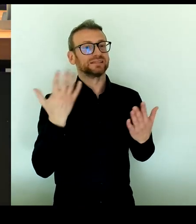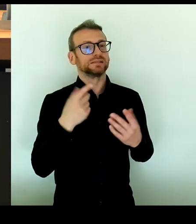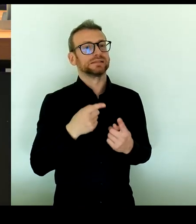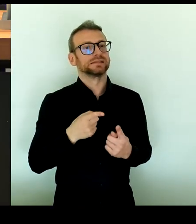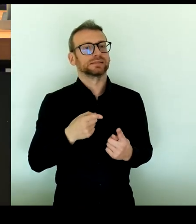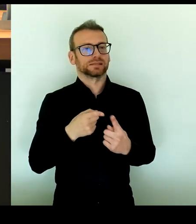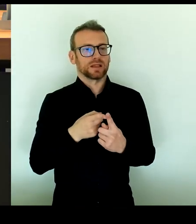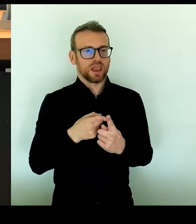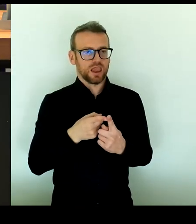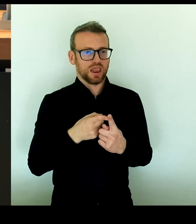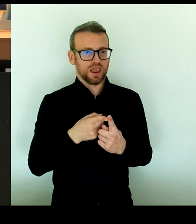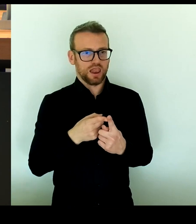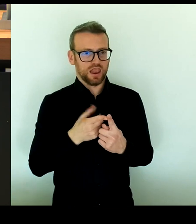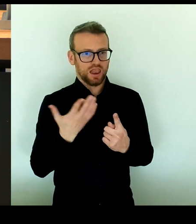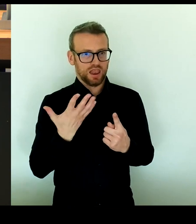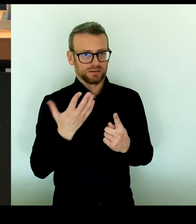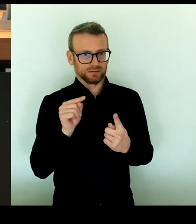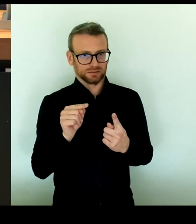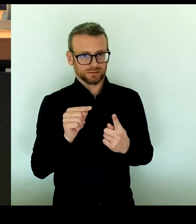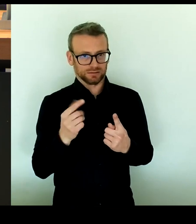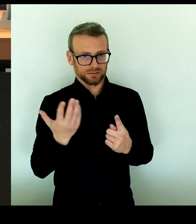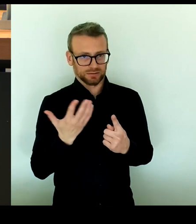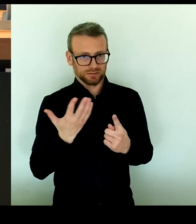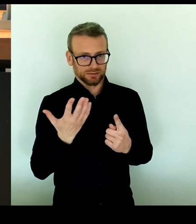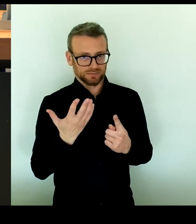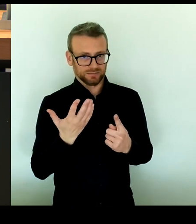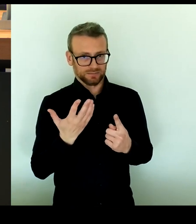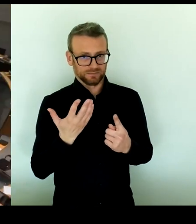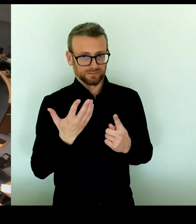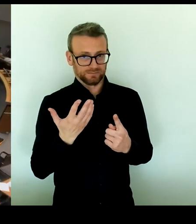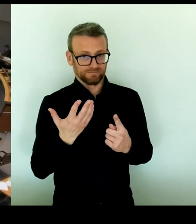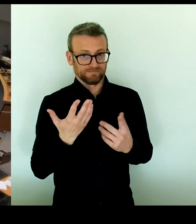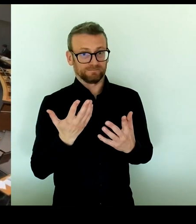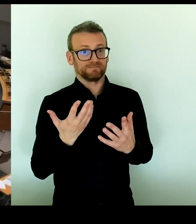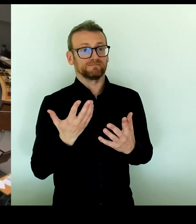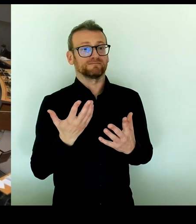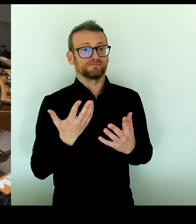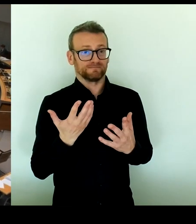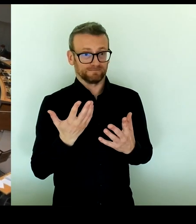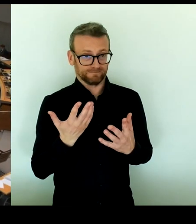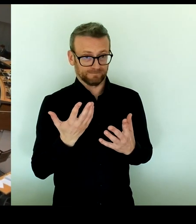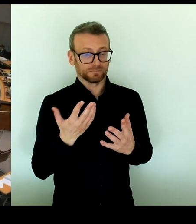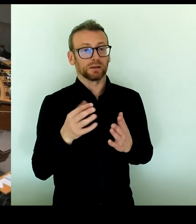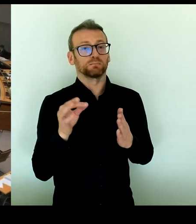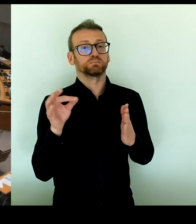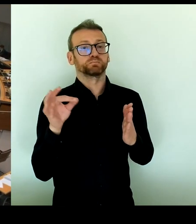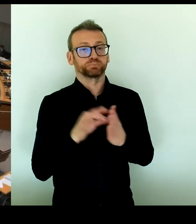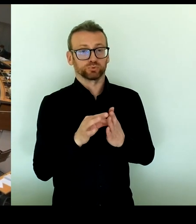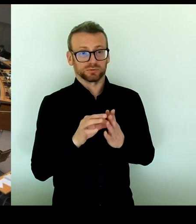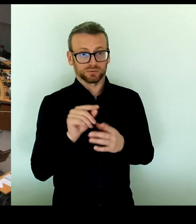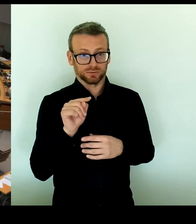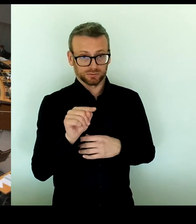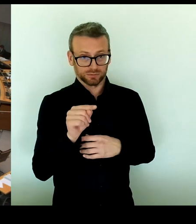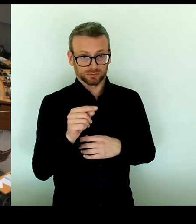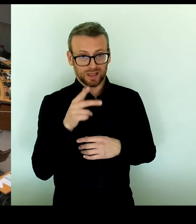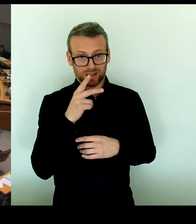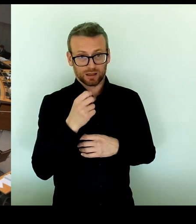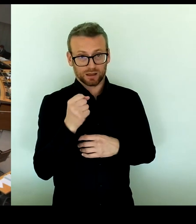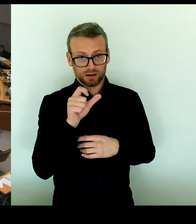dieser Antrag wirklich am Ende überhaupt gar keinen Sinn. Vielen Dank. (Rednerwechsel) (Beifall) Vielen Dank. Weitere Wortmeldungen liegen nicht vor.